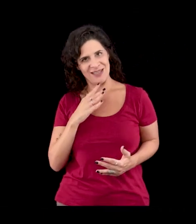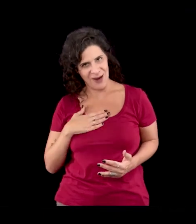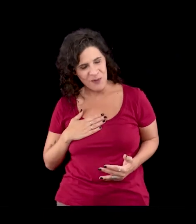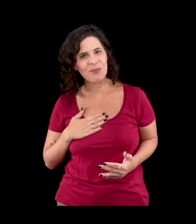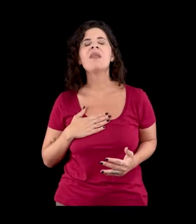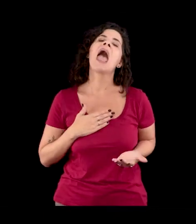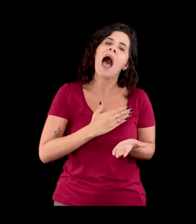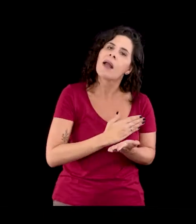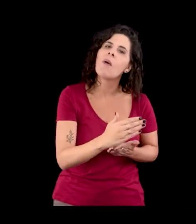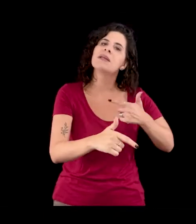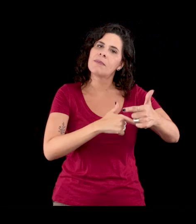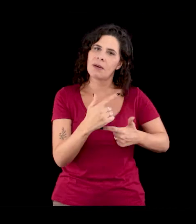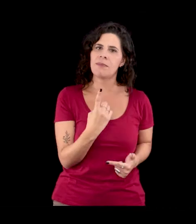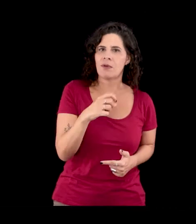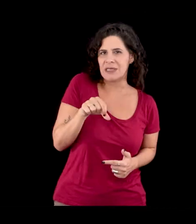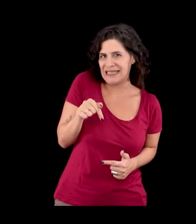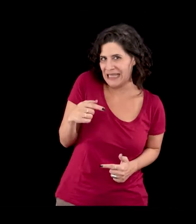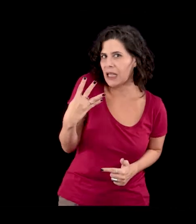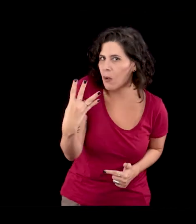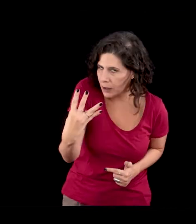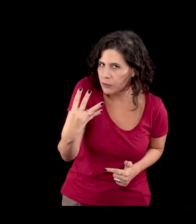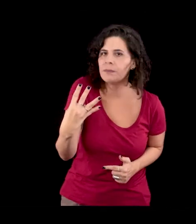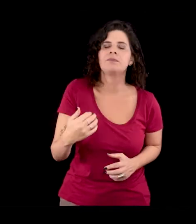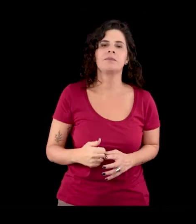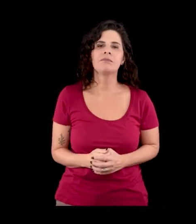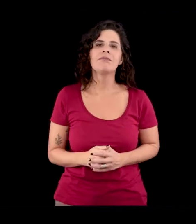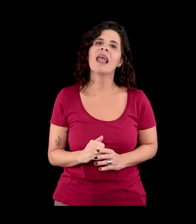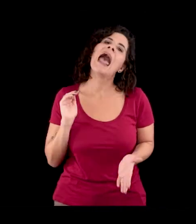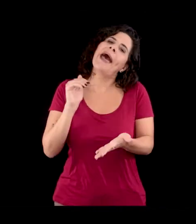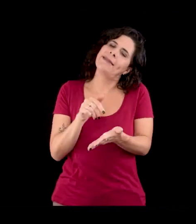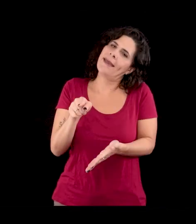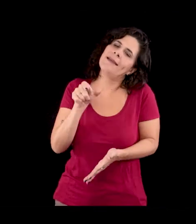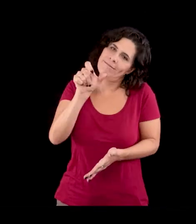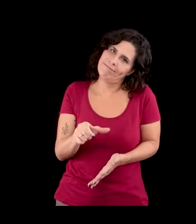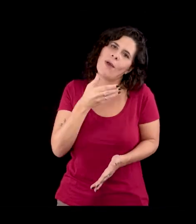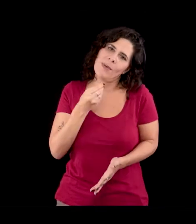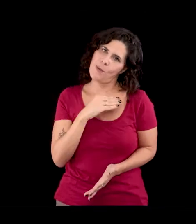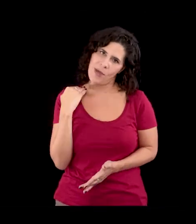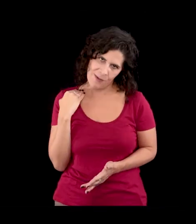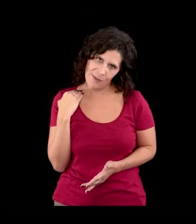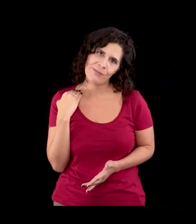e aí ele me conheceu. Começamos a trabalhar em 1974 até o falecimento dele.